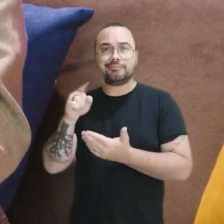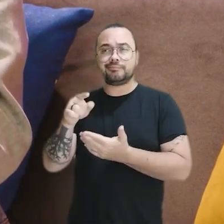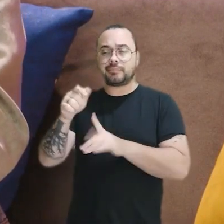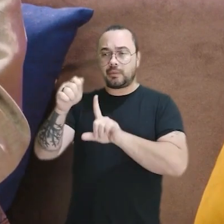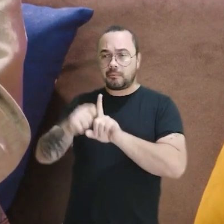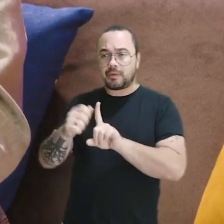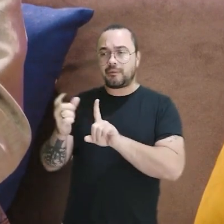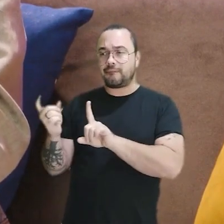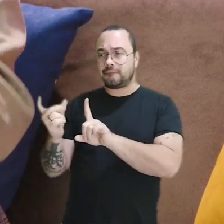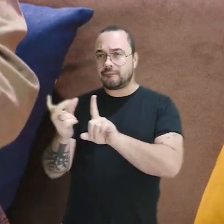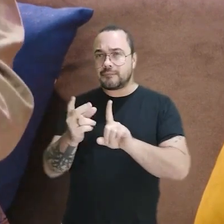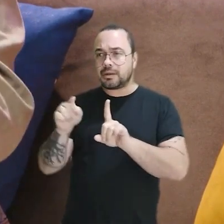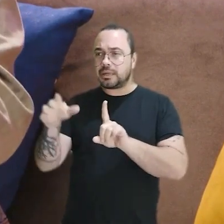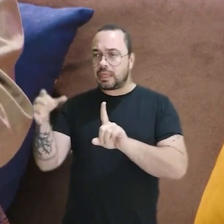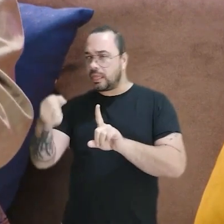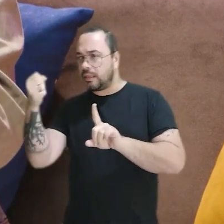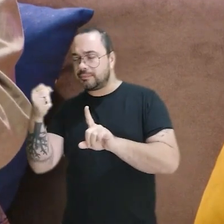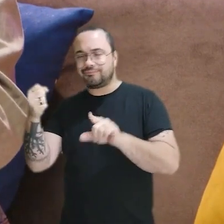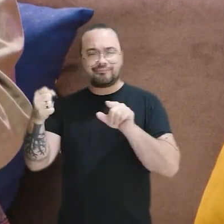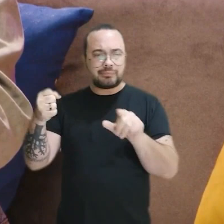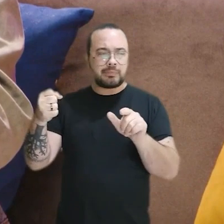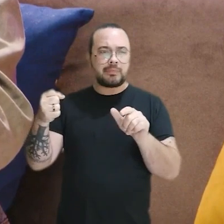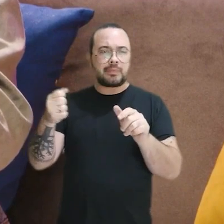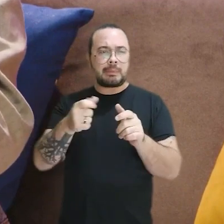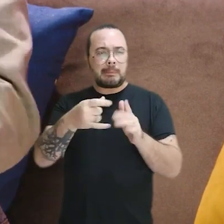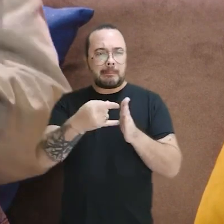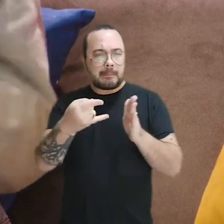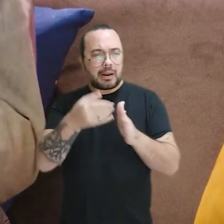vende mais dinheiro em cerveja do que em ingresso, seu negócio